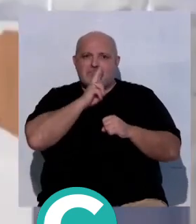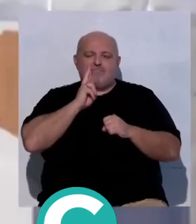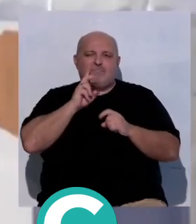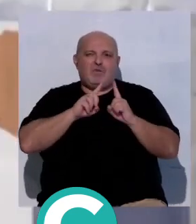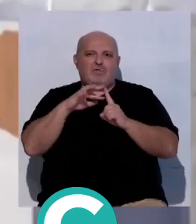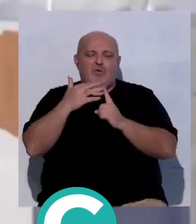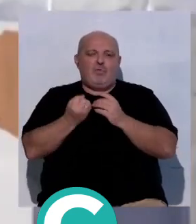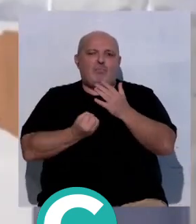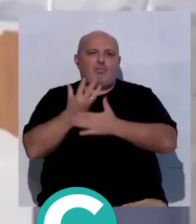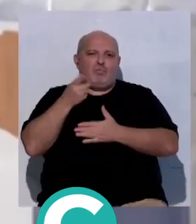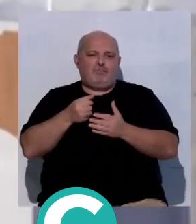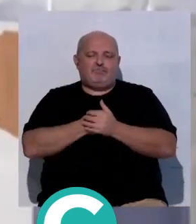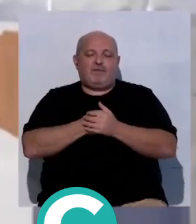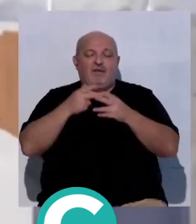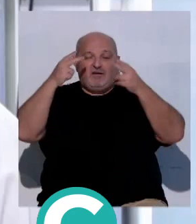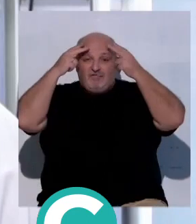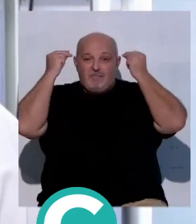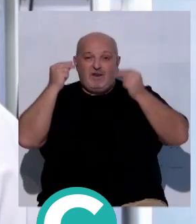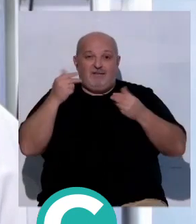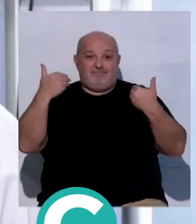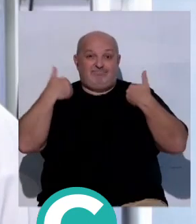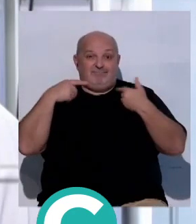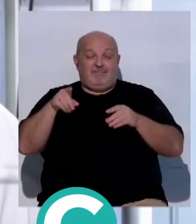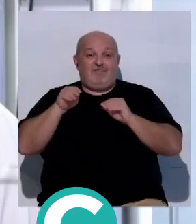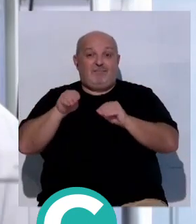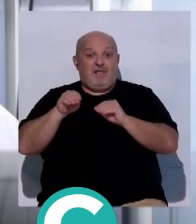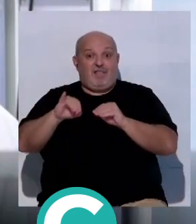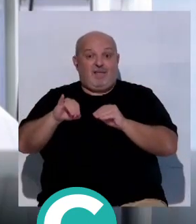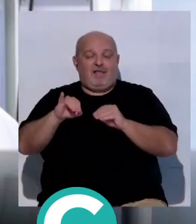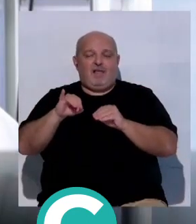situación que viven las enfermeras neonatales que se formen y que estén formadas en la valoración